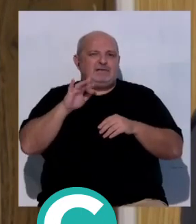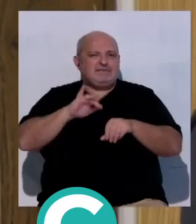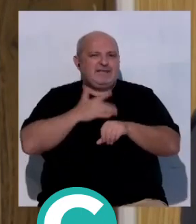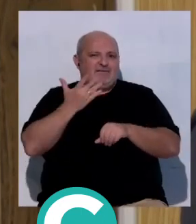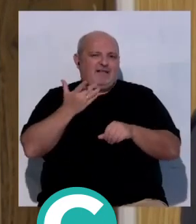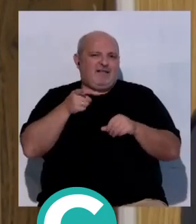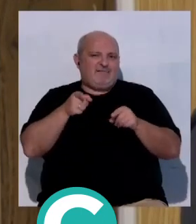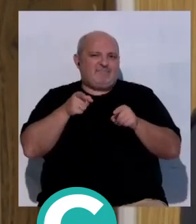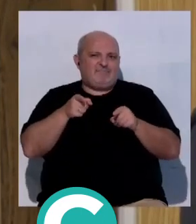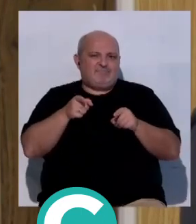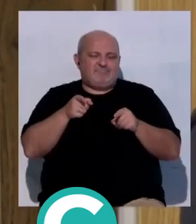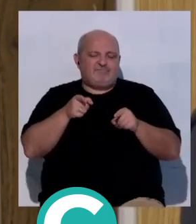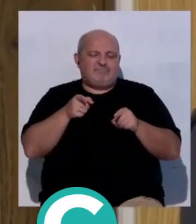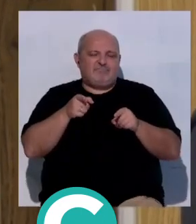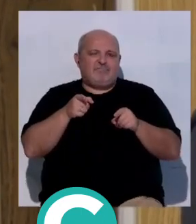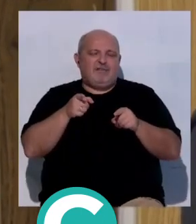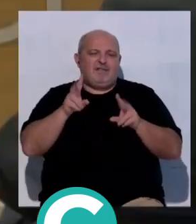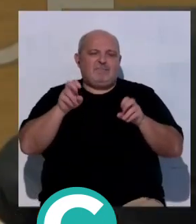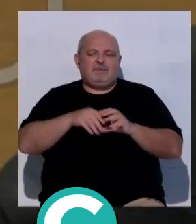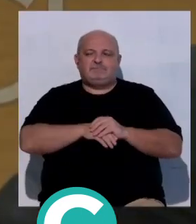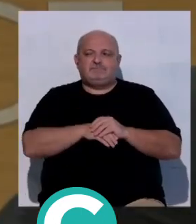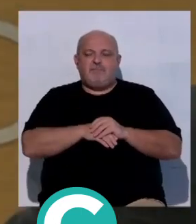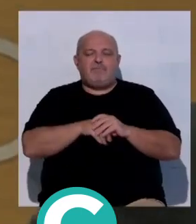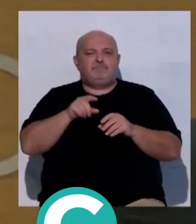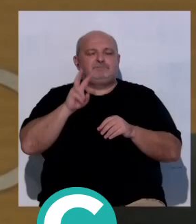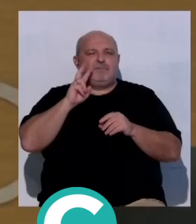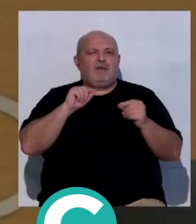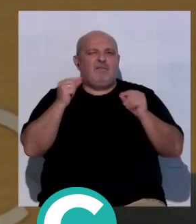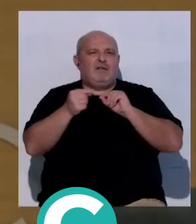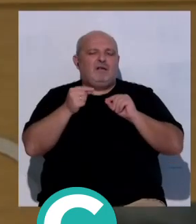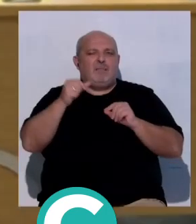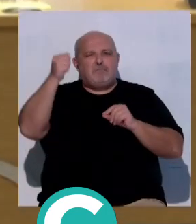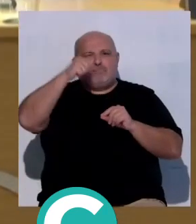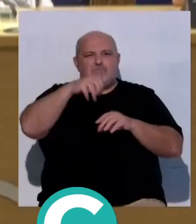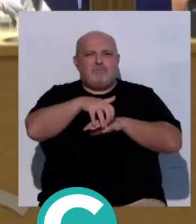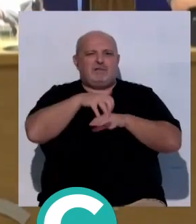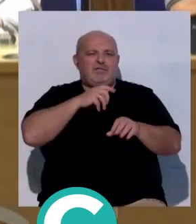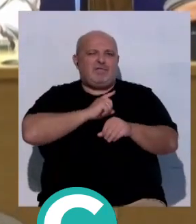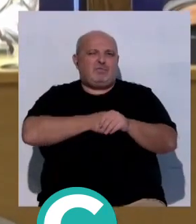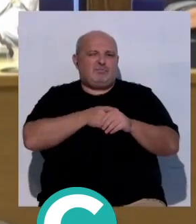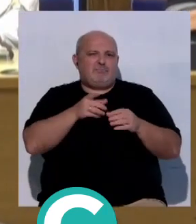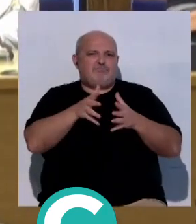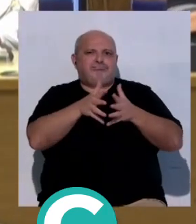con con con el tema también se debatió sobre la masculinización de los deportes especialmente el